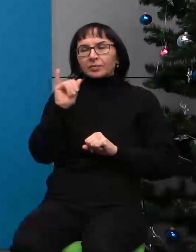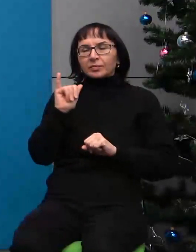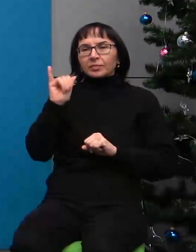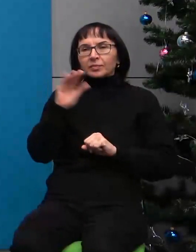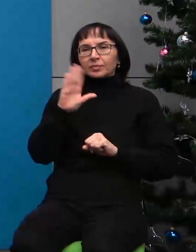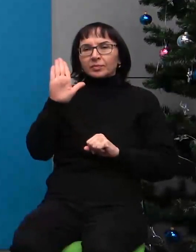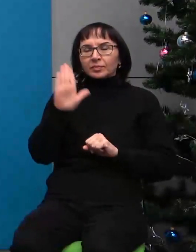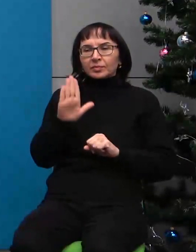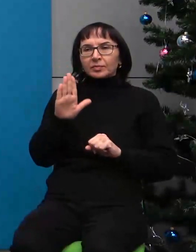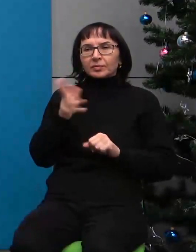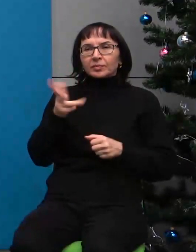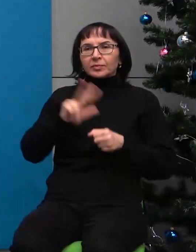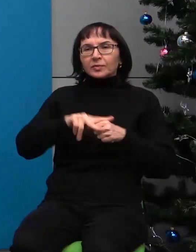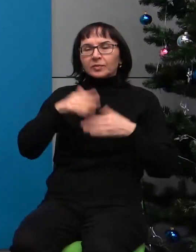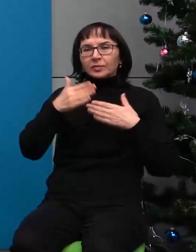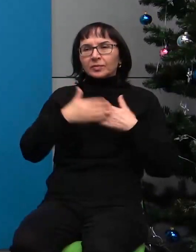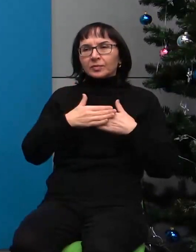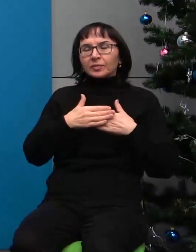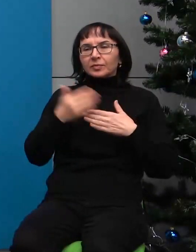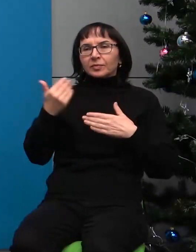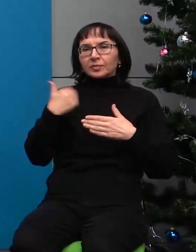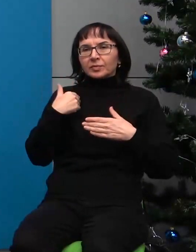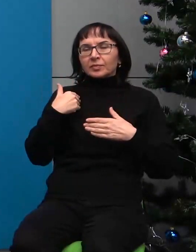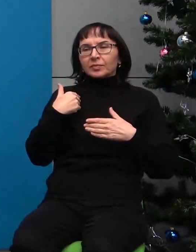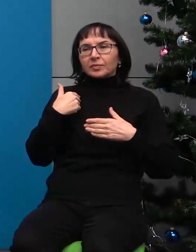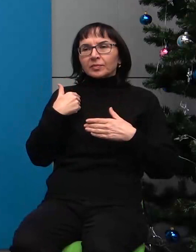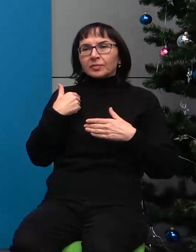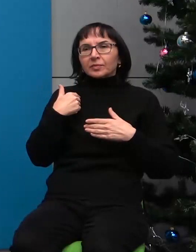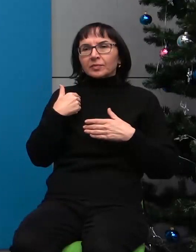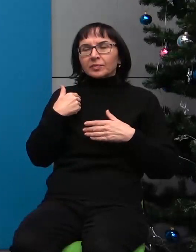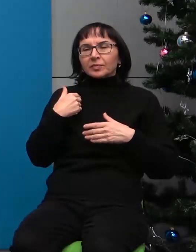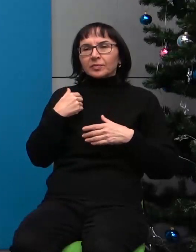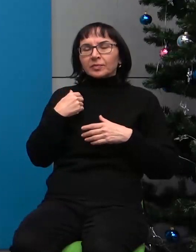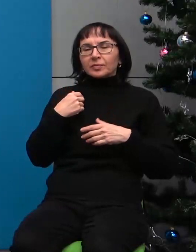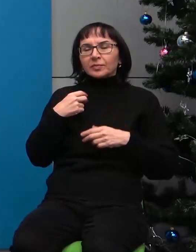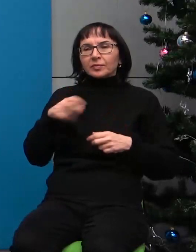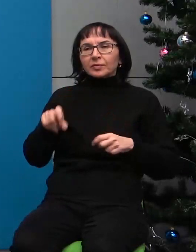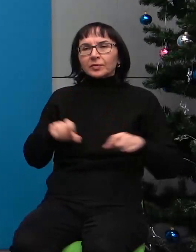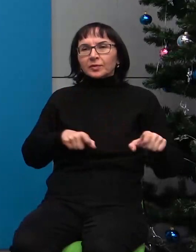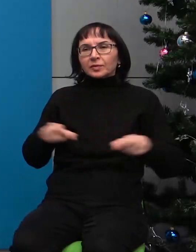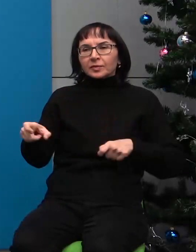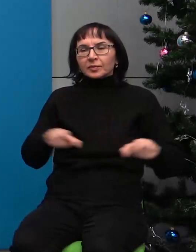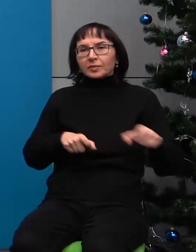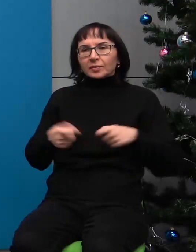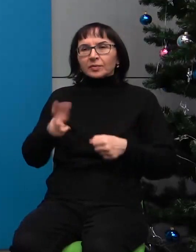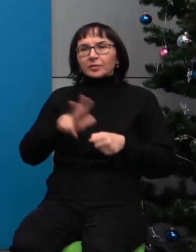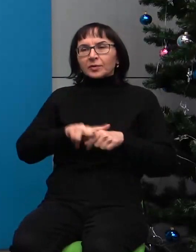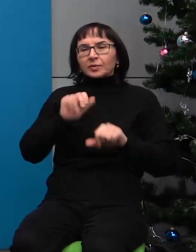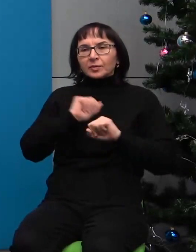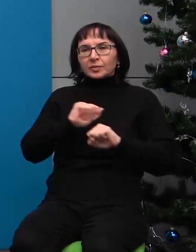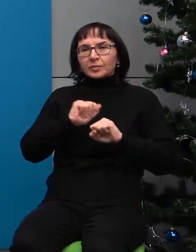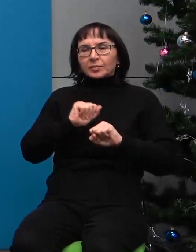którego żoną była algierska terrorystka, którą bronił jak była wojna francusko-algierska,